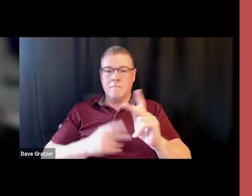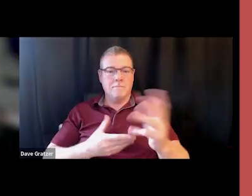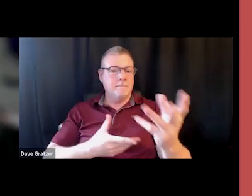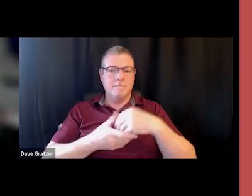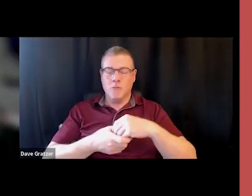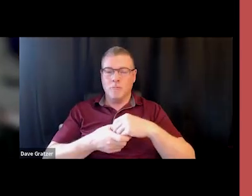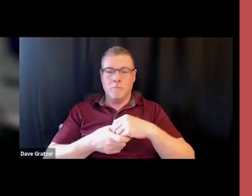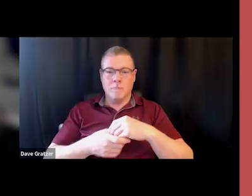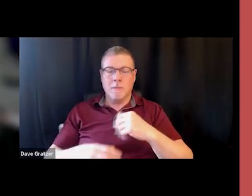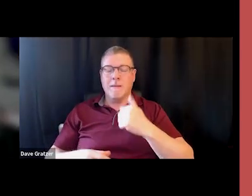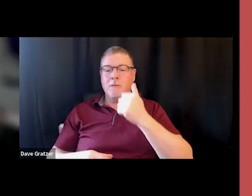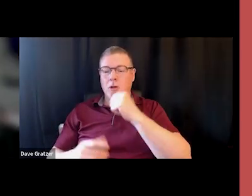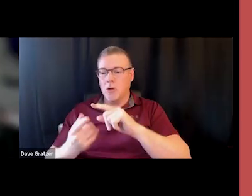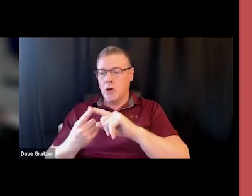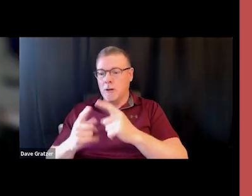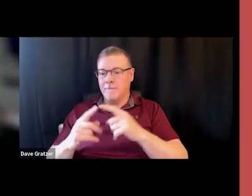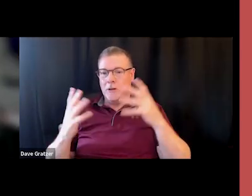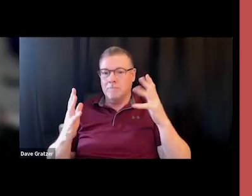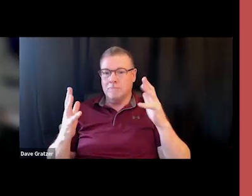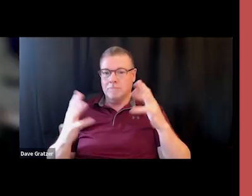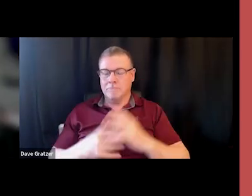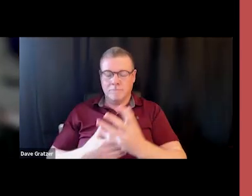Tengo una novia y eso es todo lo que dejo entrar en mi vida.